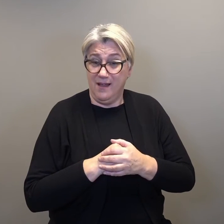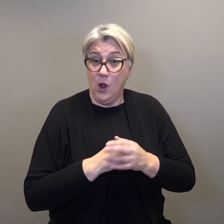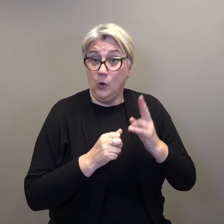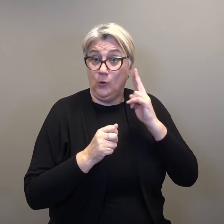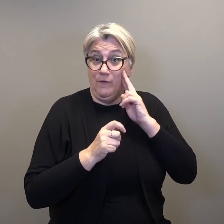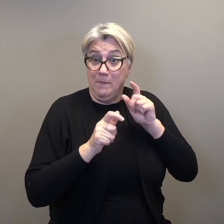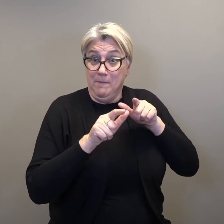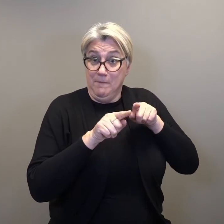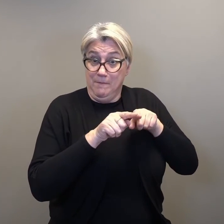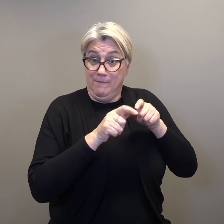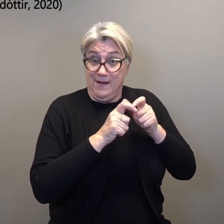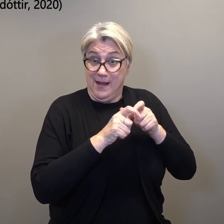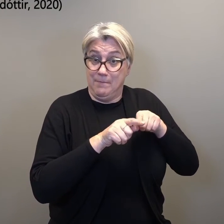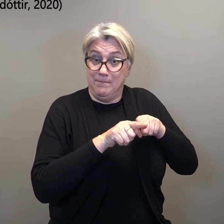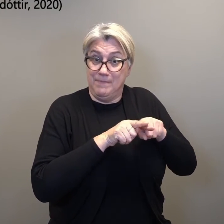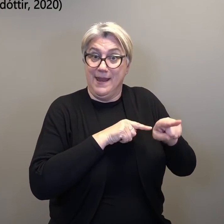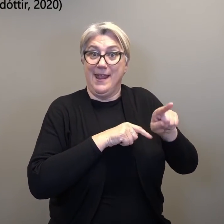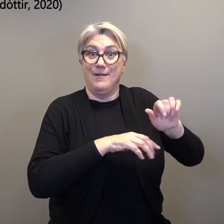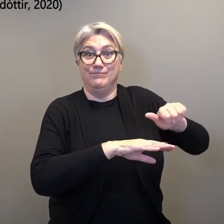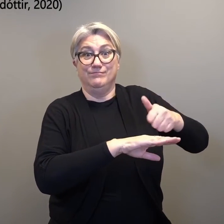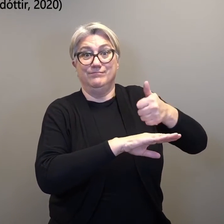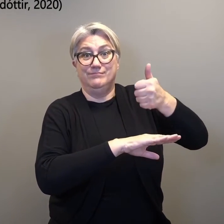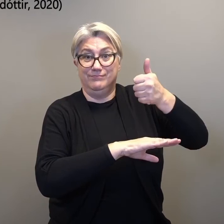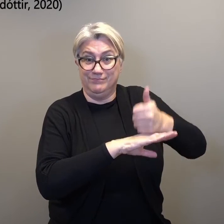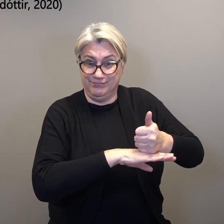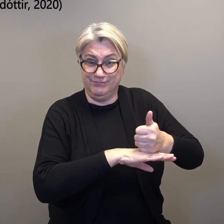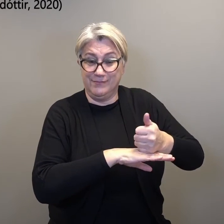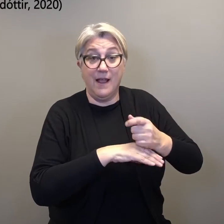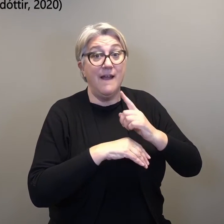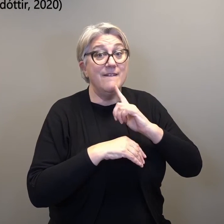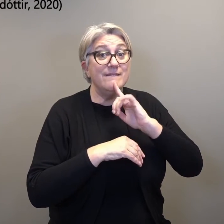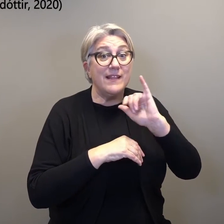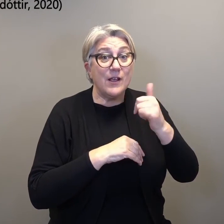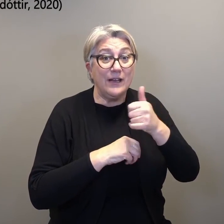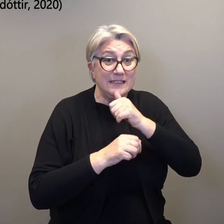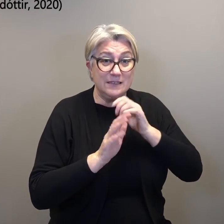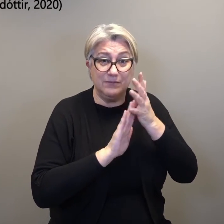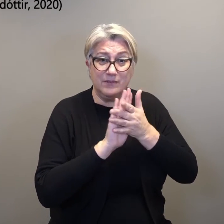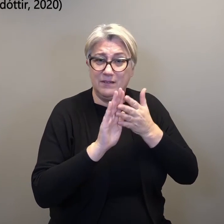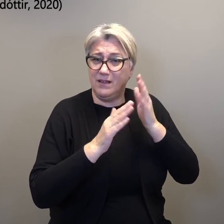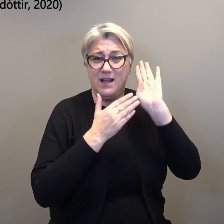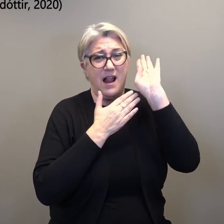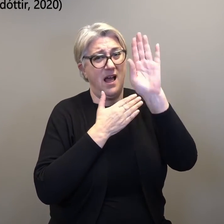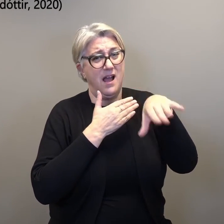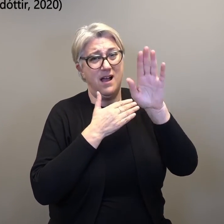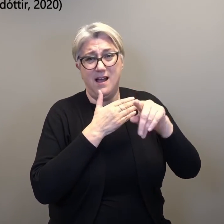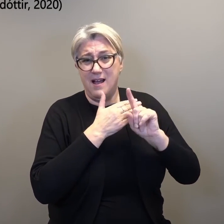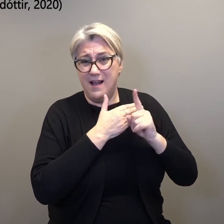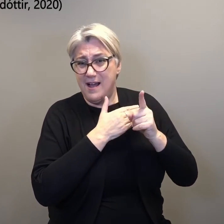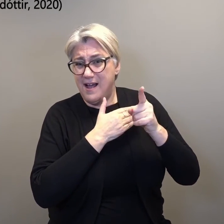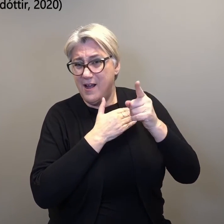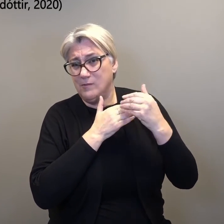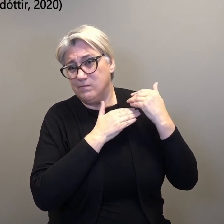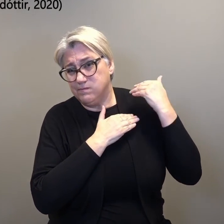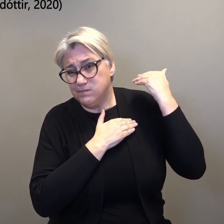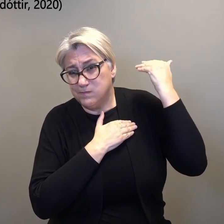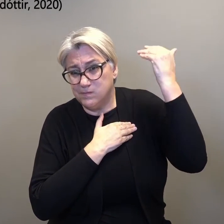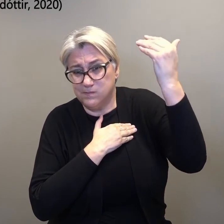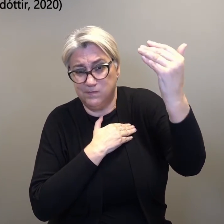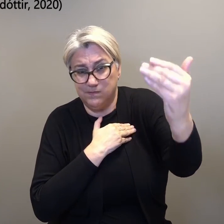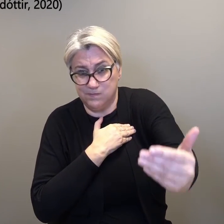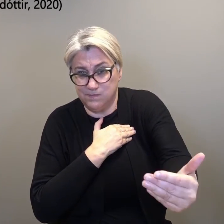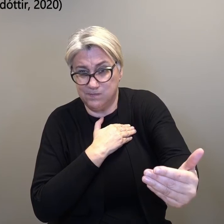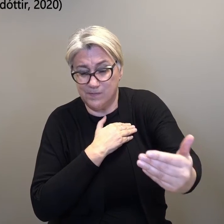Viðurkenning á íslensku táknmáli var áratugum fjarri þegar Félag heyrnarlausra var stofnað.